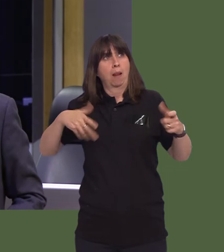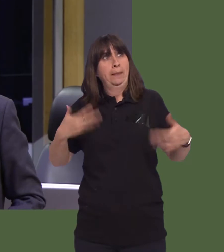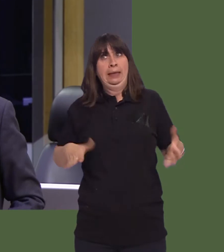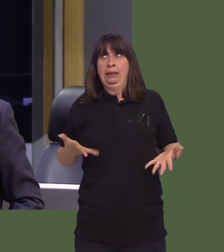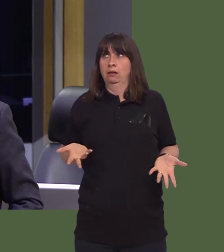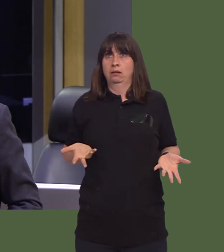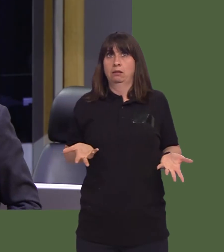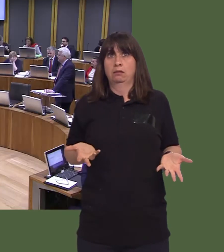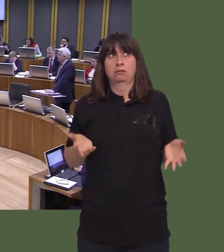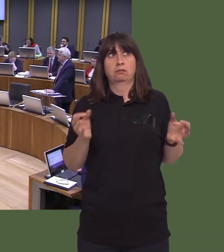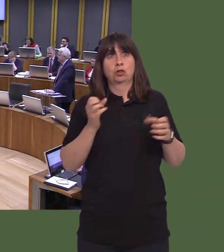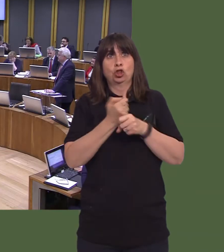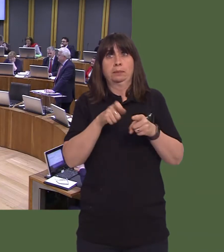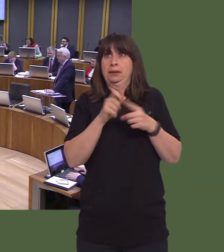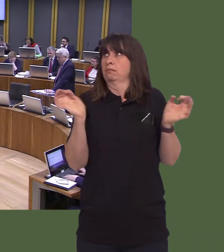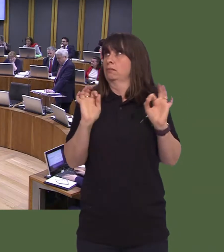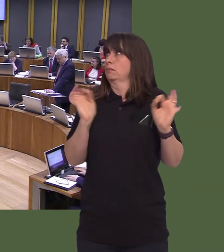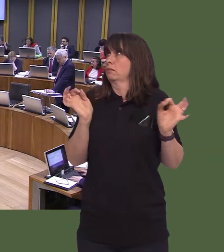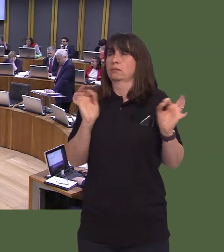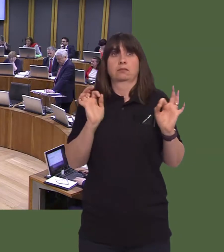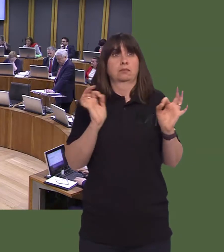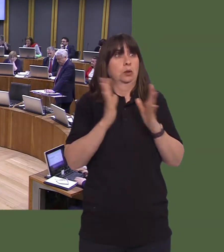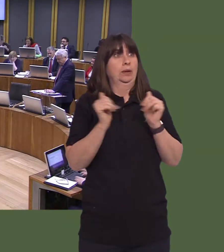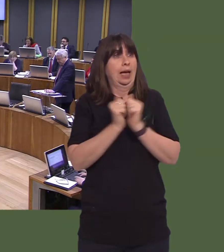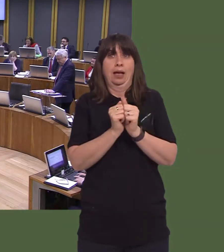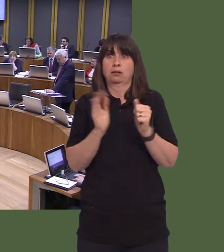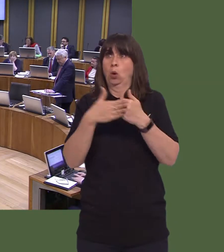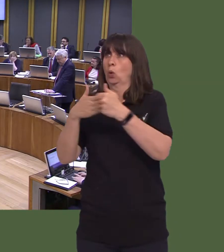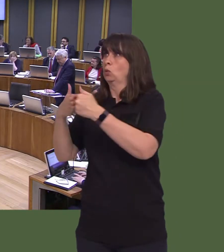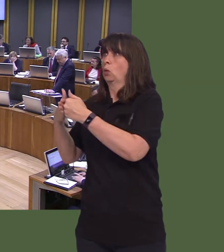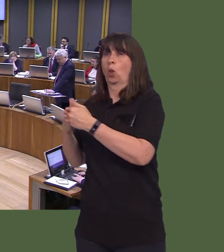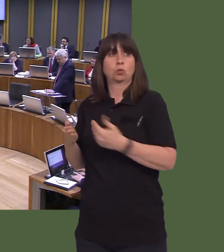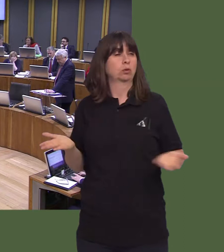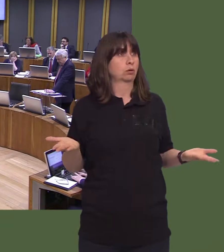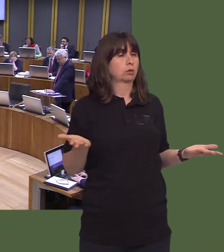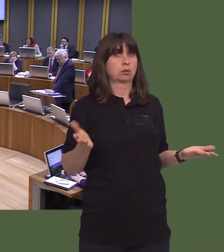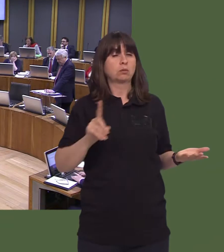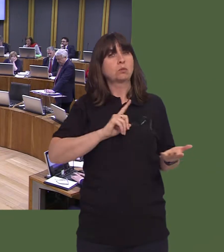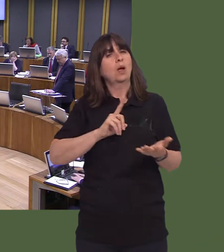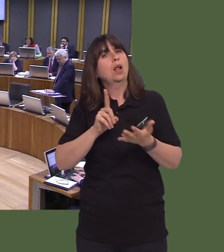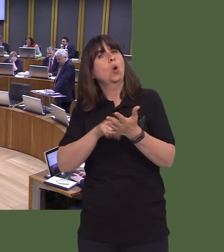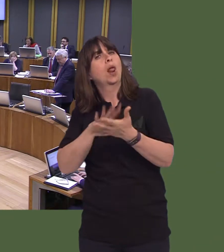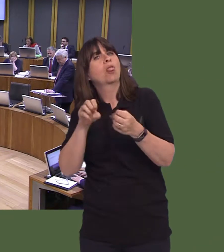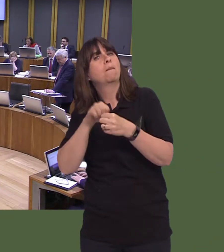meddygon tu allan i oriau ar benwythnosau, oherwydd beth mae'r bwrdd iechyd ei hunain yn disgrifio fel prinder meddygon teulu dybryd.